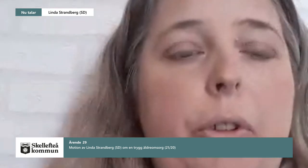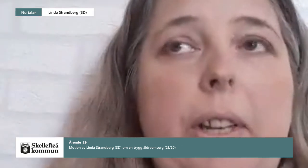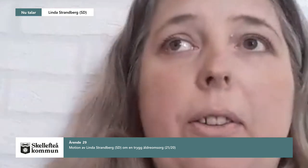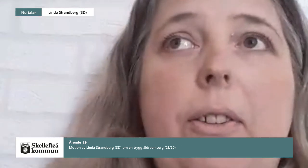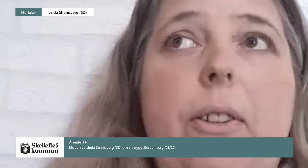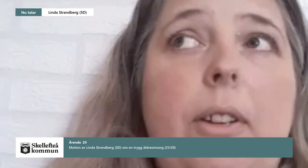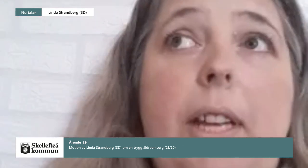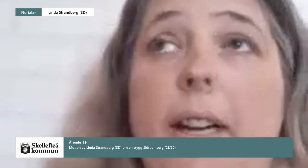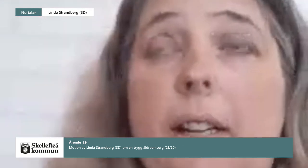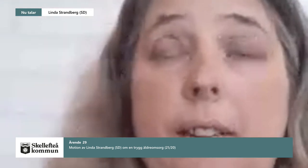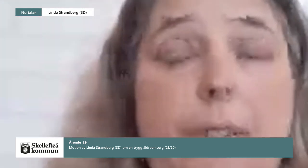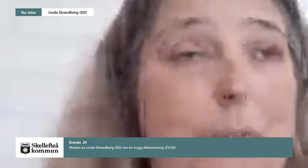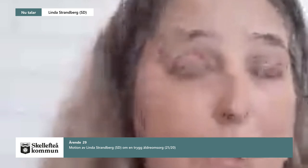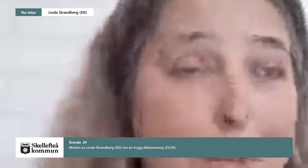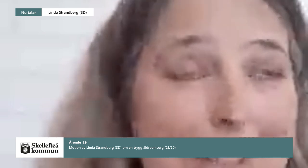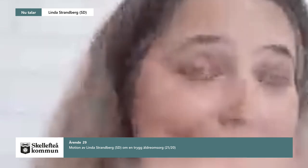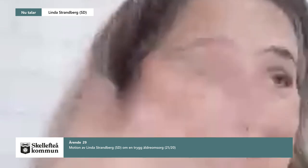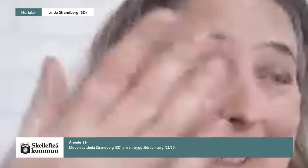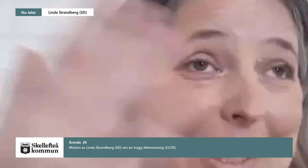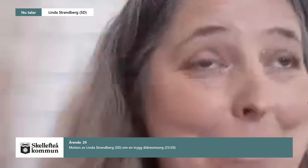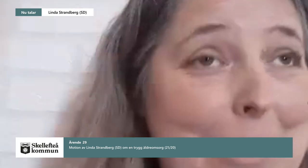Hjärtat framförallt kanske till exempel eller